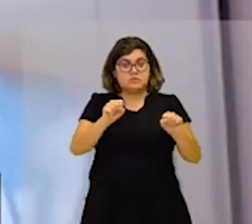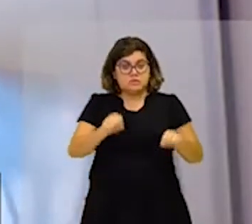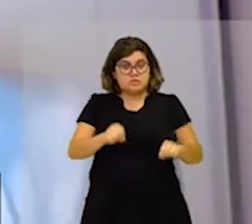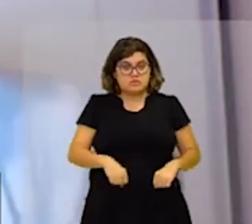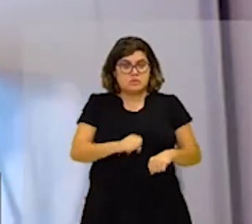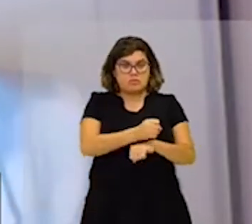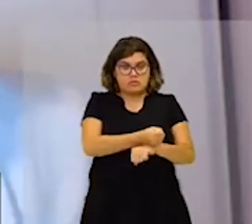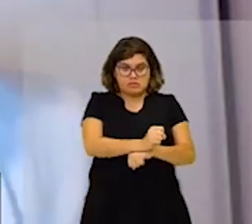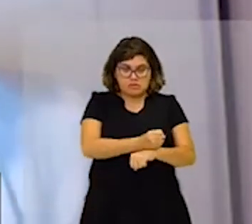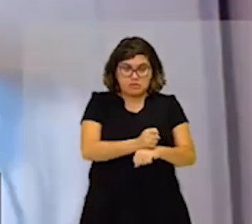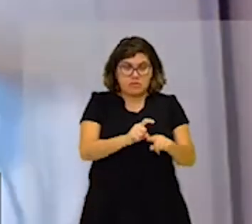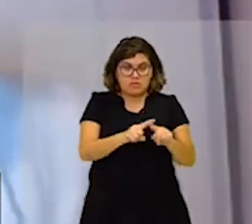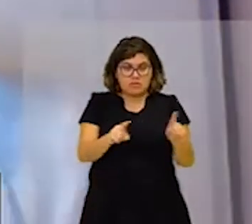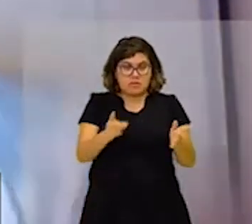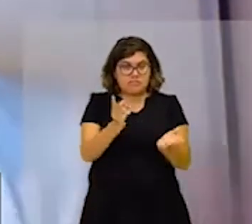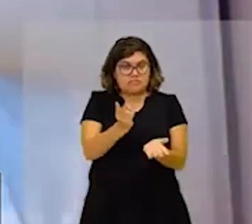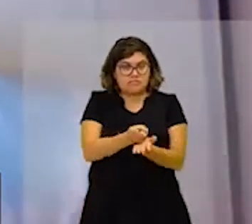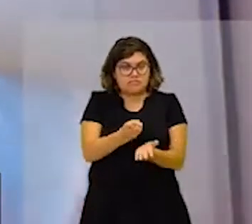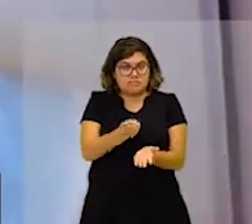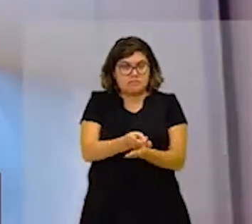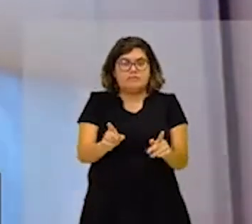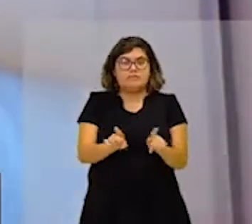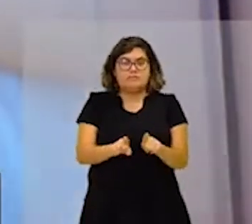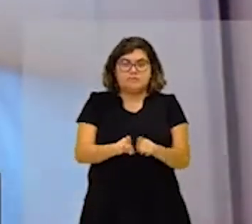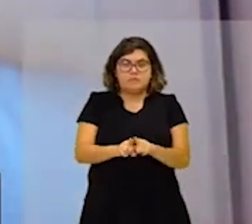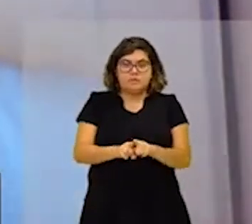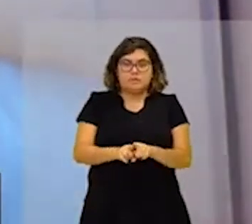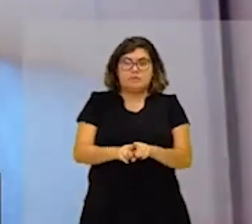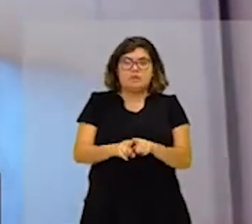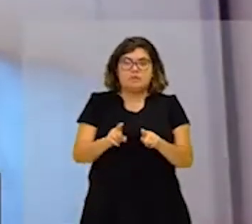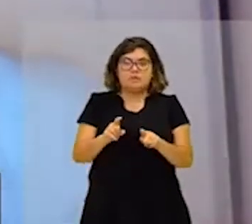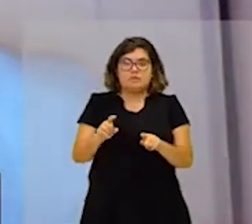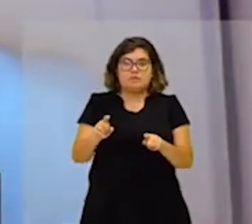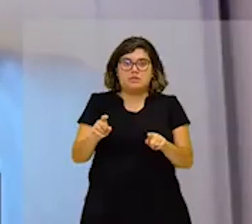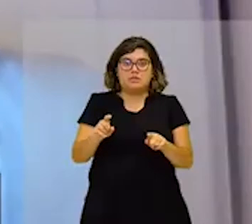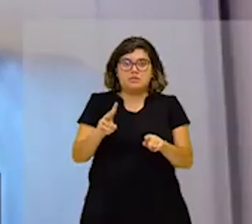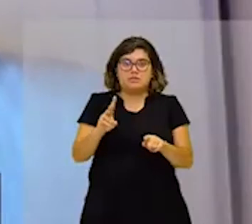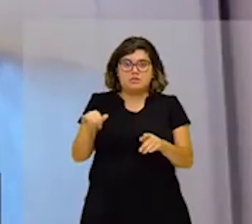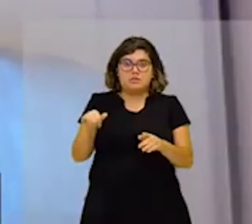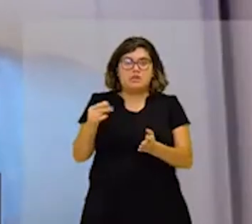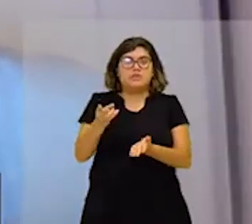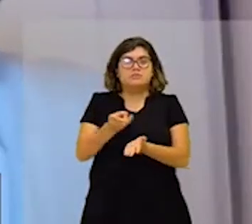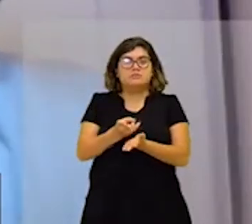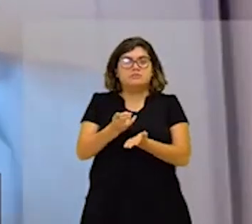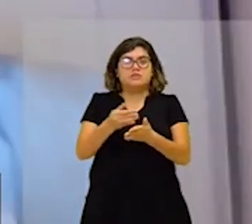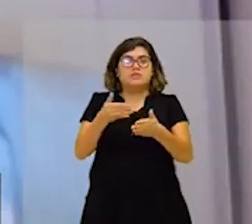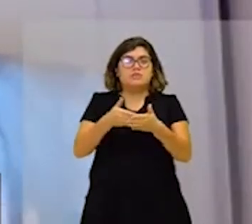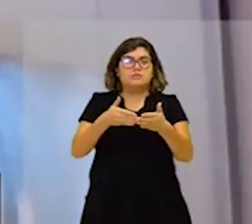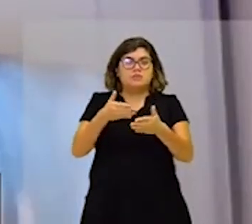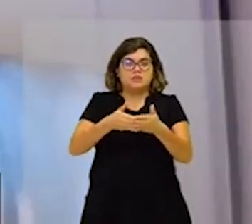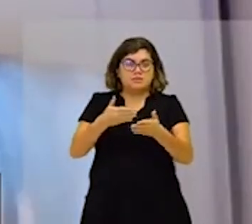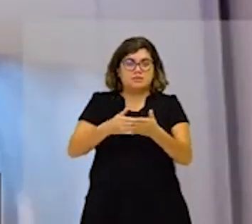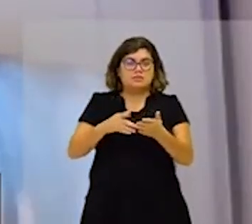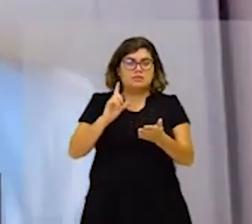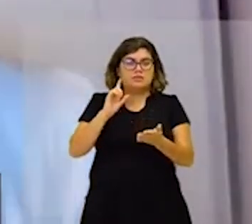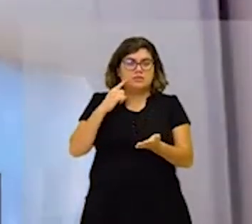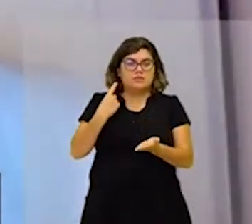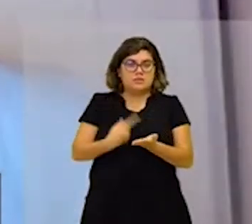também é embora silencia A esse respeito ela vai manter limitações concretas aos direitos civis e